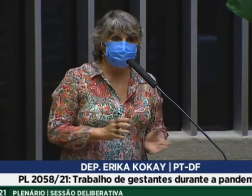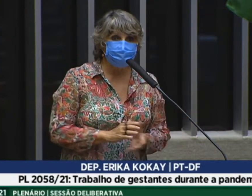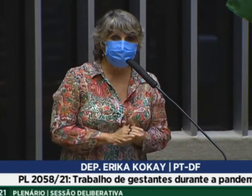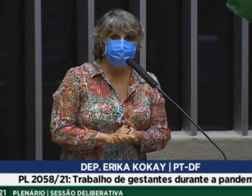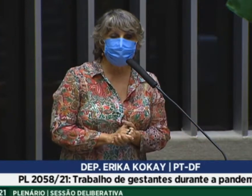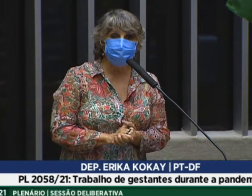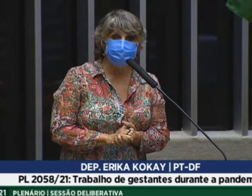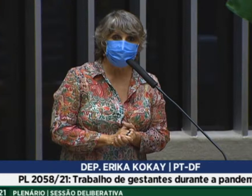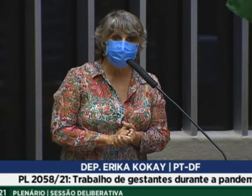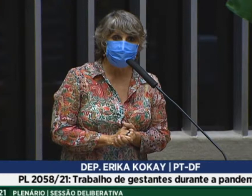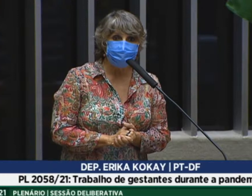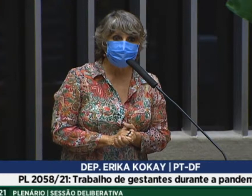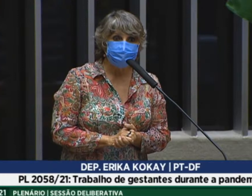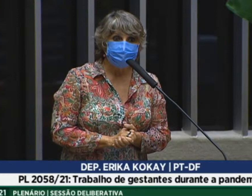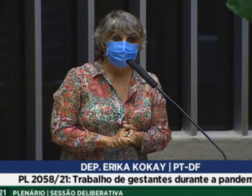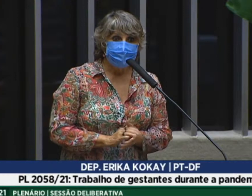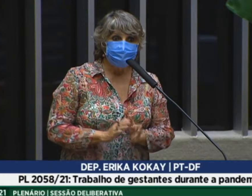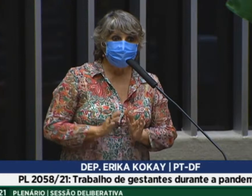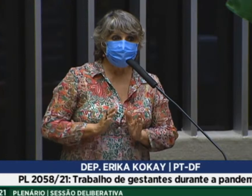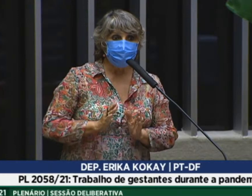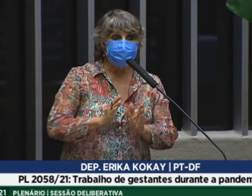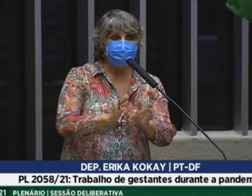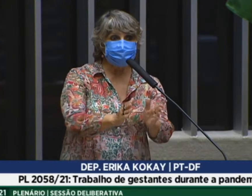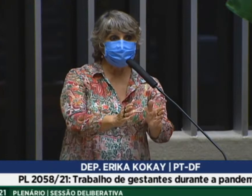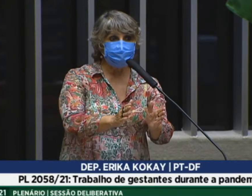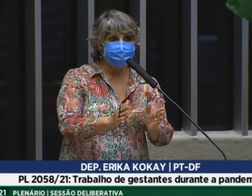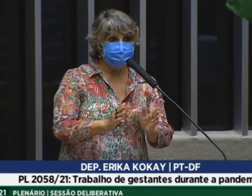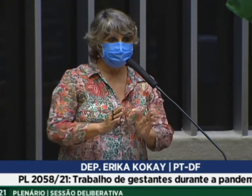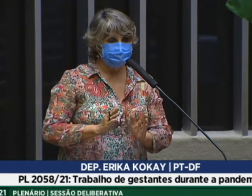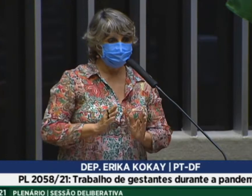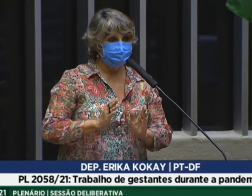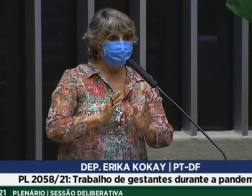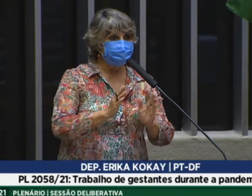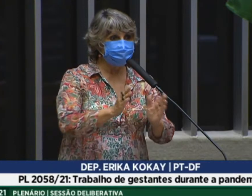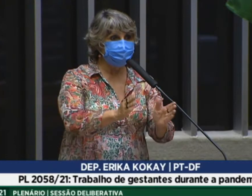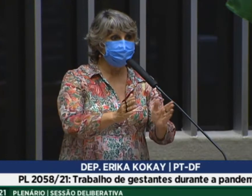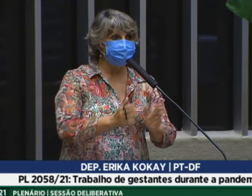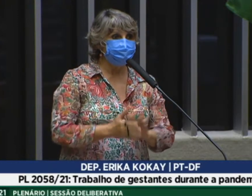NO MUNDO DO TRABALHO, VAMOS JOGAR AS GRÁVIDAS, JOGAR AS GRÁVIDAS PARA QUE VIVAM UMA